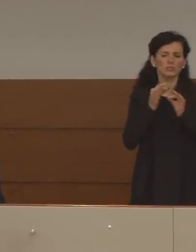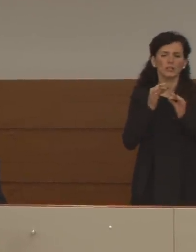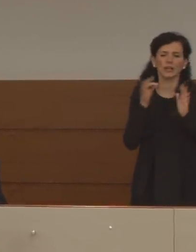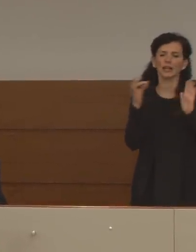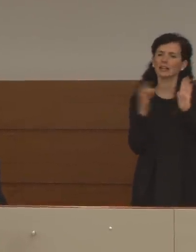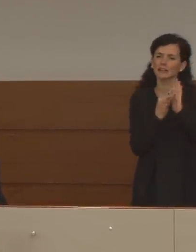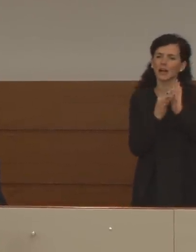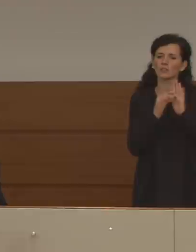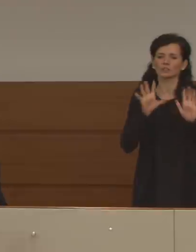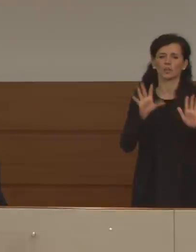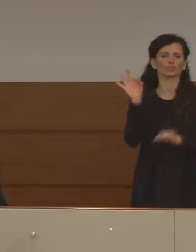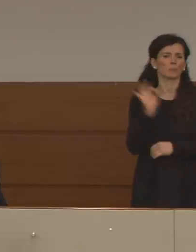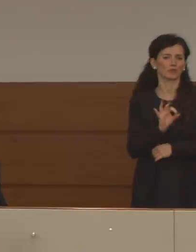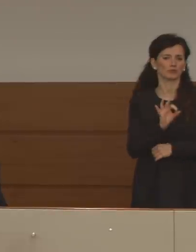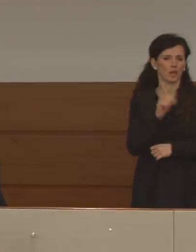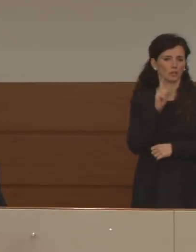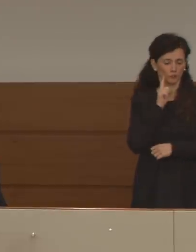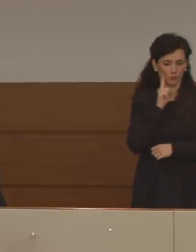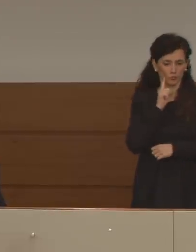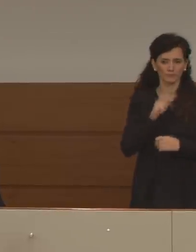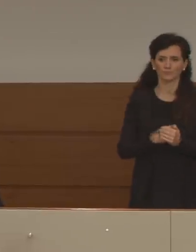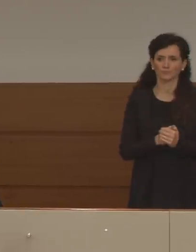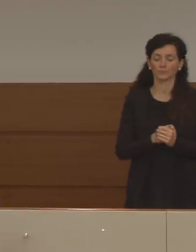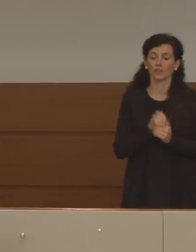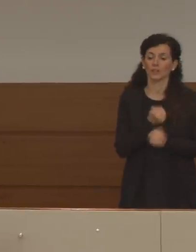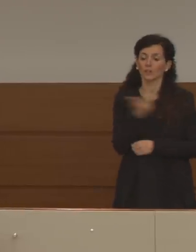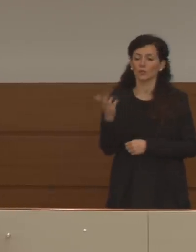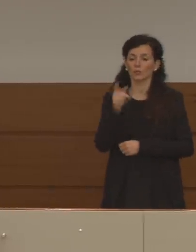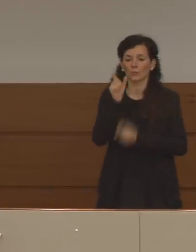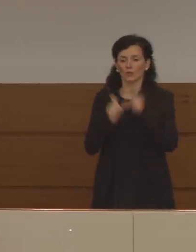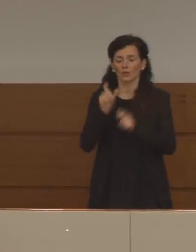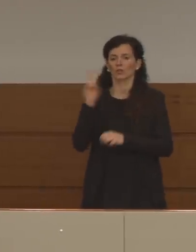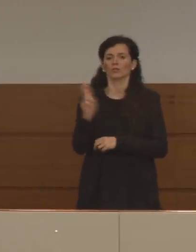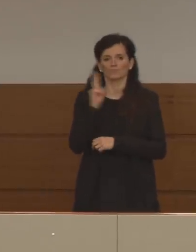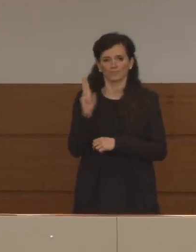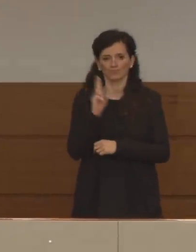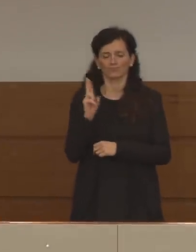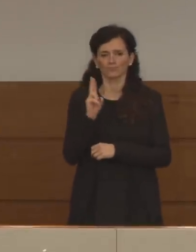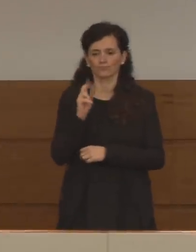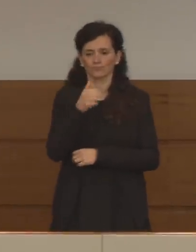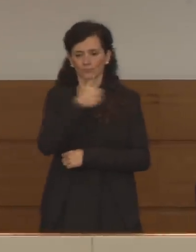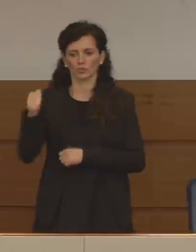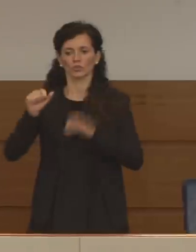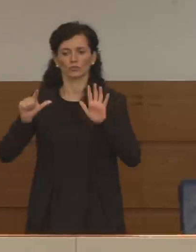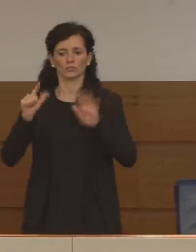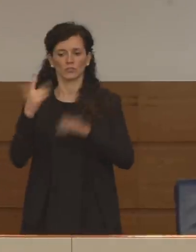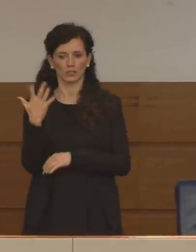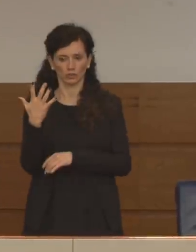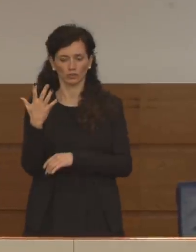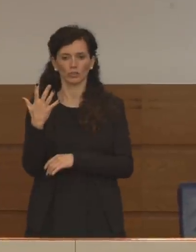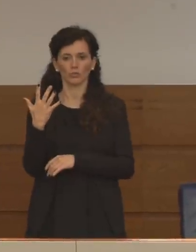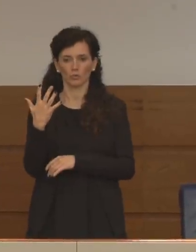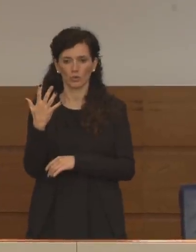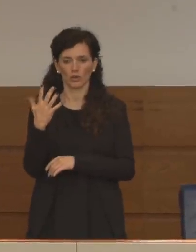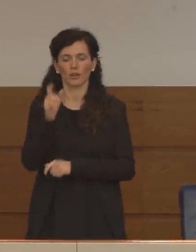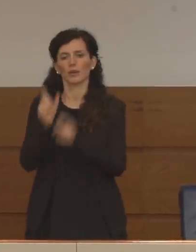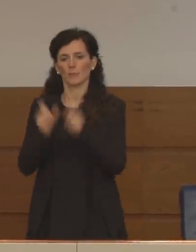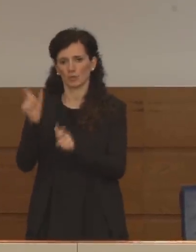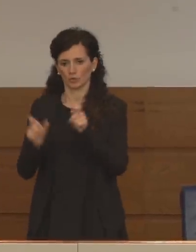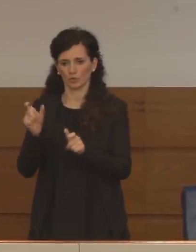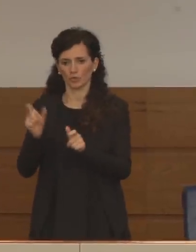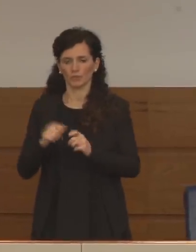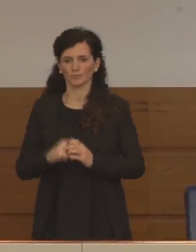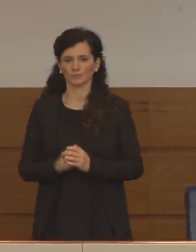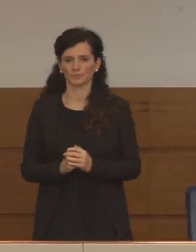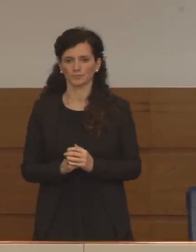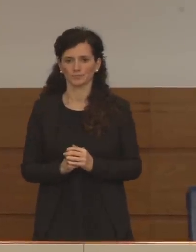e il numero dei decessi è di 175 persone.